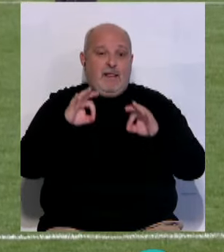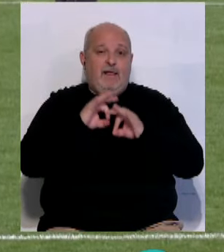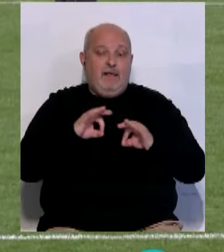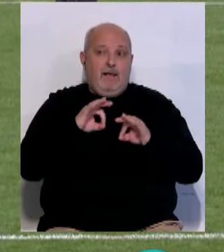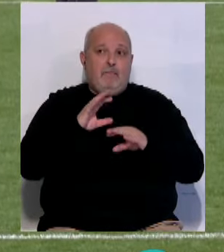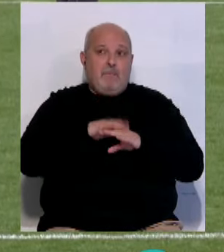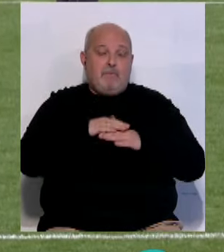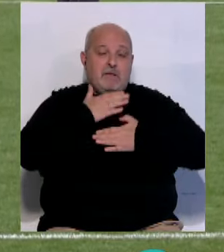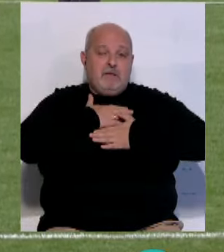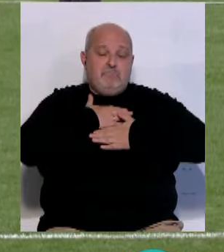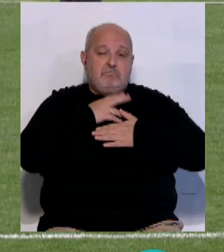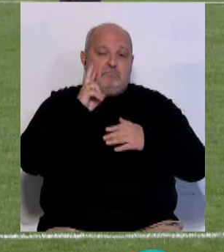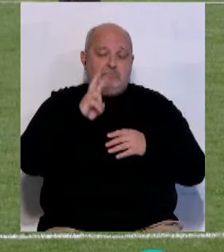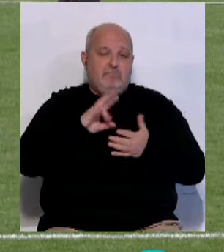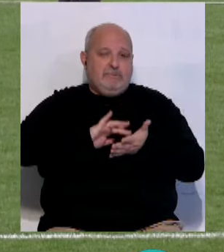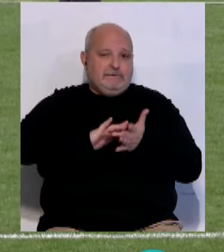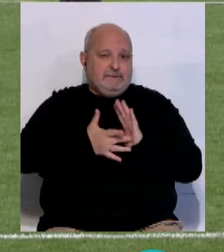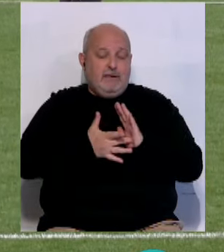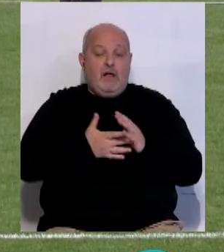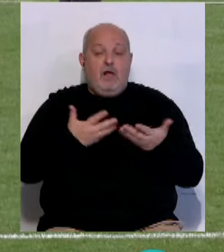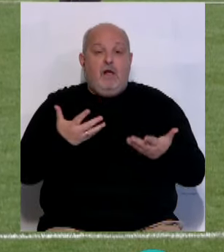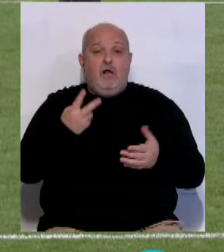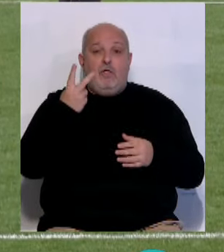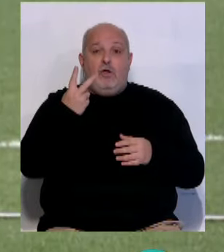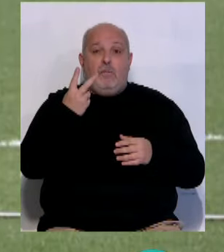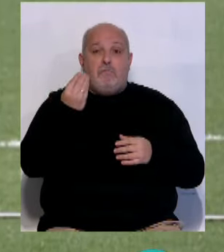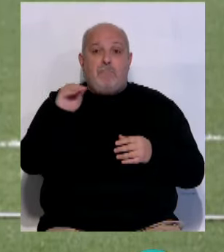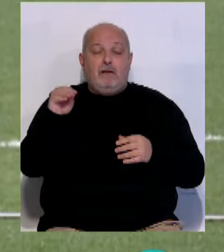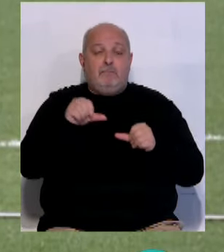mí ya te digo que se había agotado que ahora tenga dos bolas más en estos dos partidos Pues